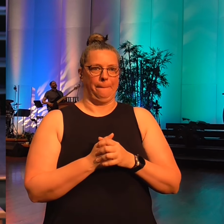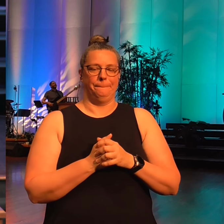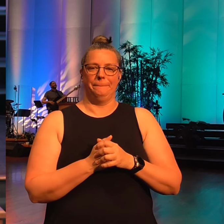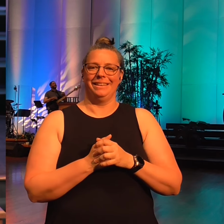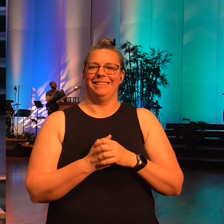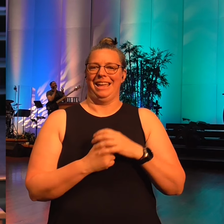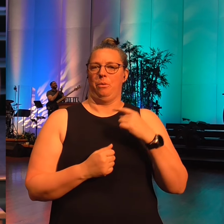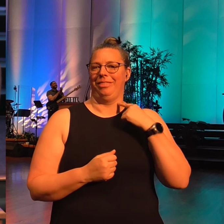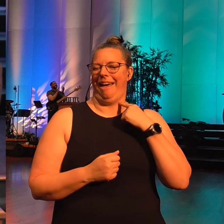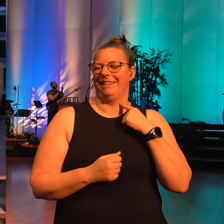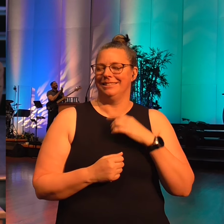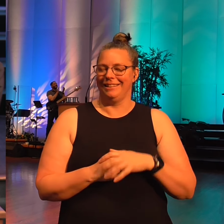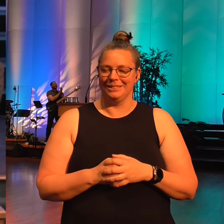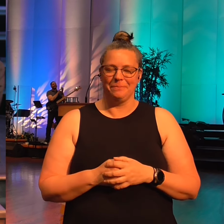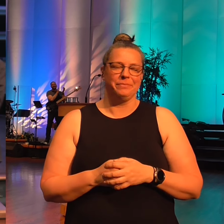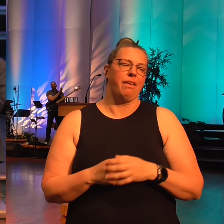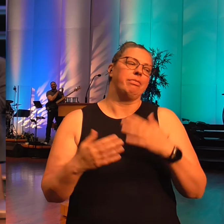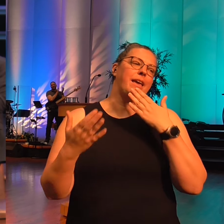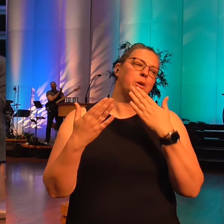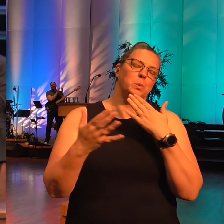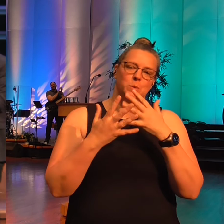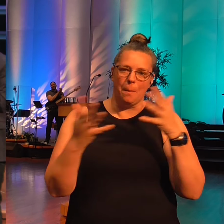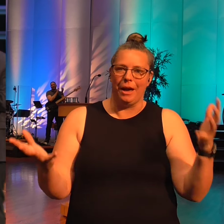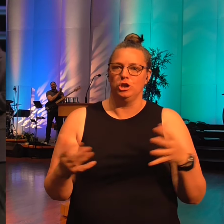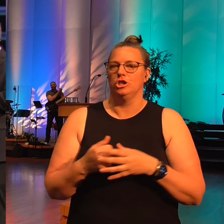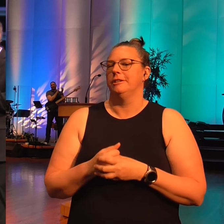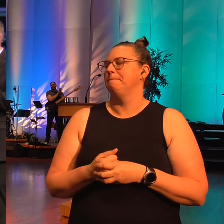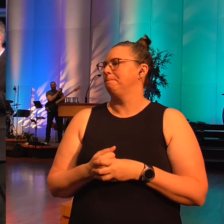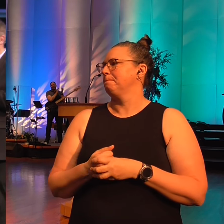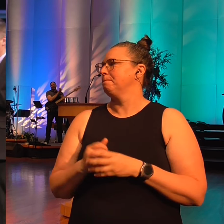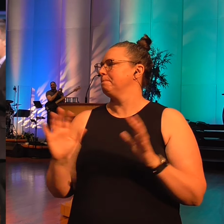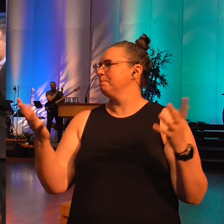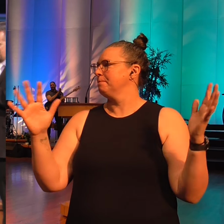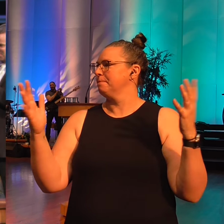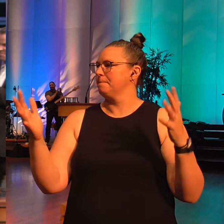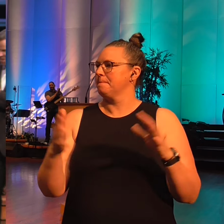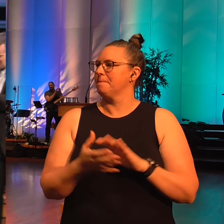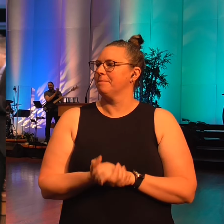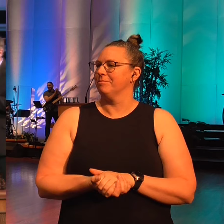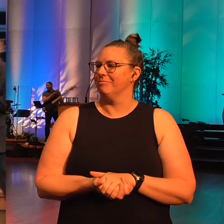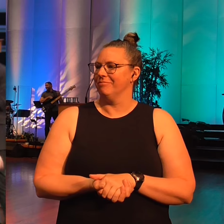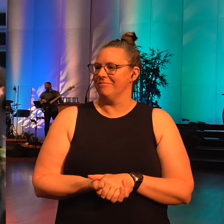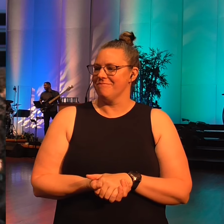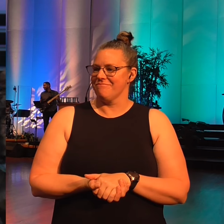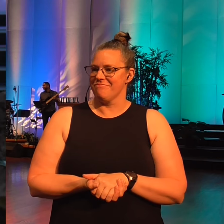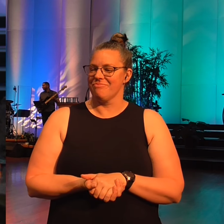Muchas gracias, Mile High. Gracias. Gracias. Te veré allí en un minuto. Yo también estaré allí.